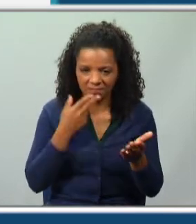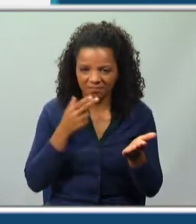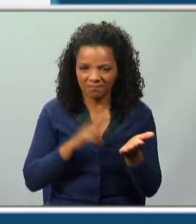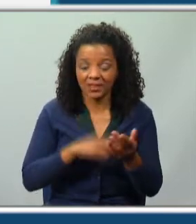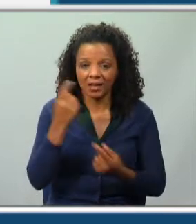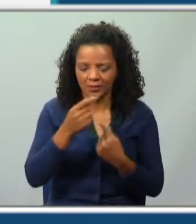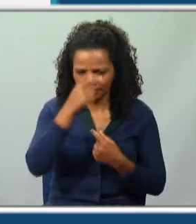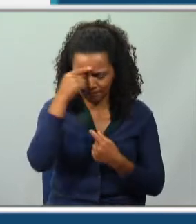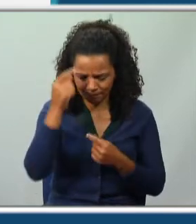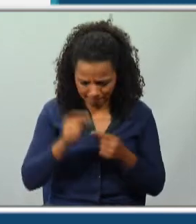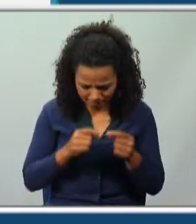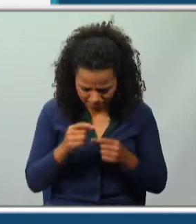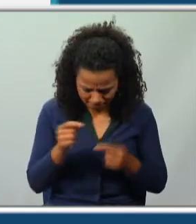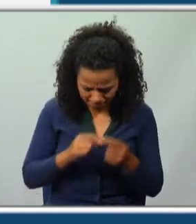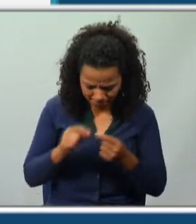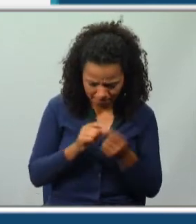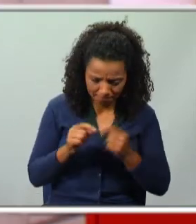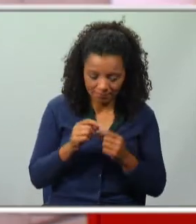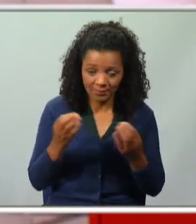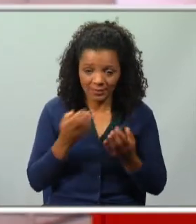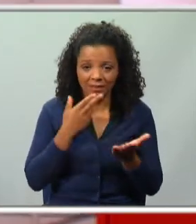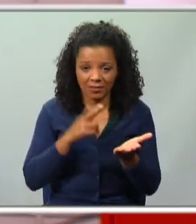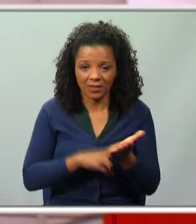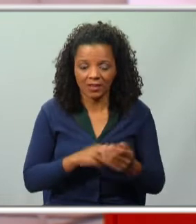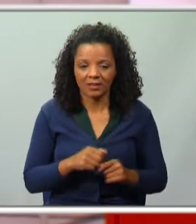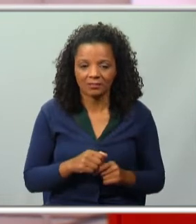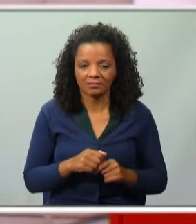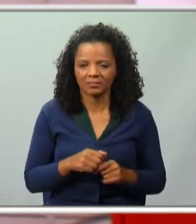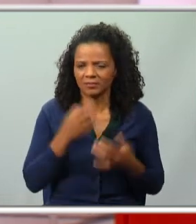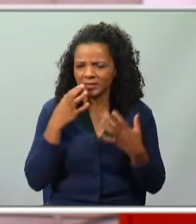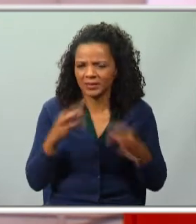vezes é muito difícil nós estarmos a desatar os nós exercícios simples não é 有時我們很難成為解開繩結簡單的練習不是